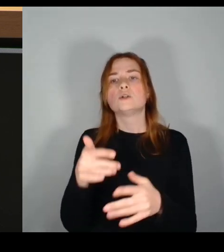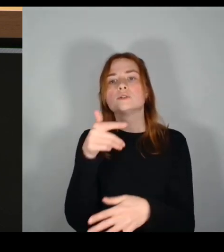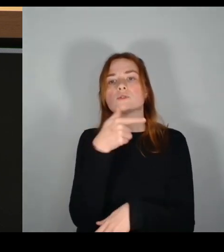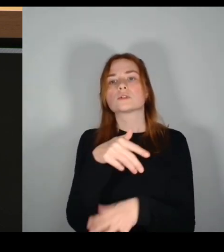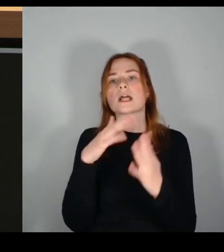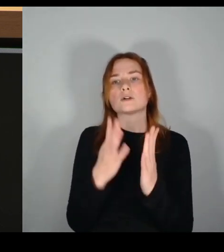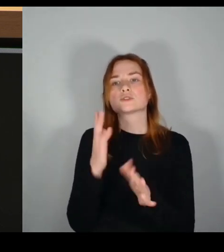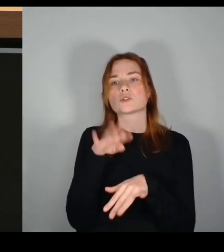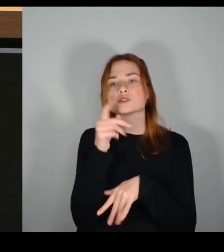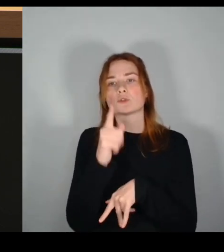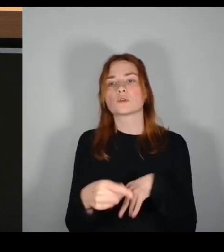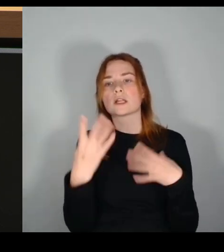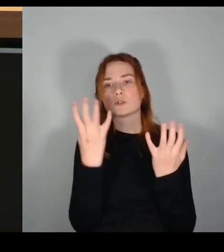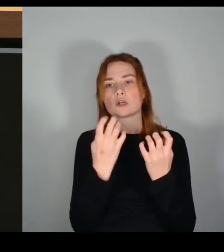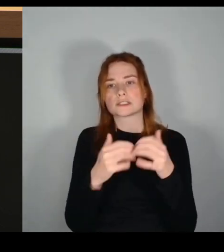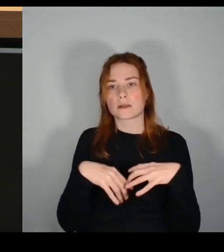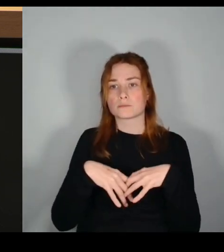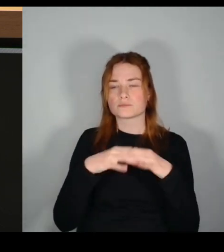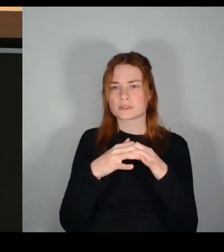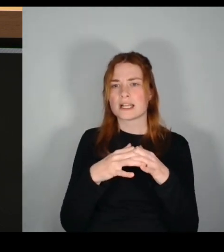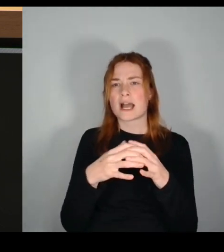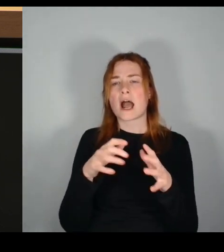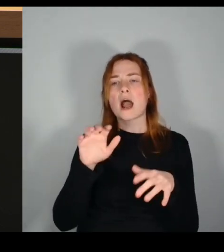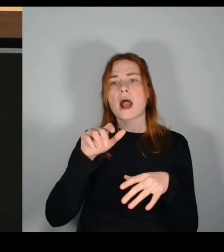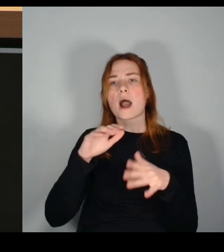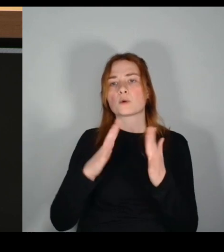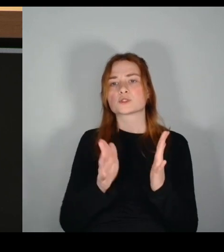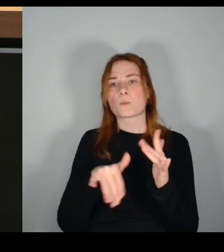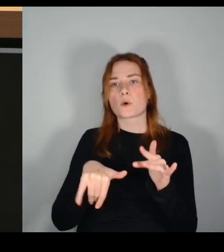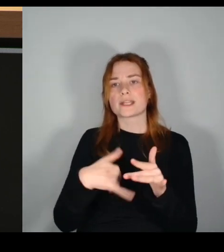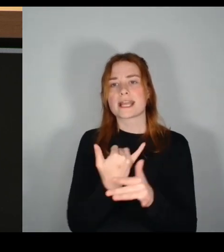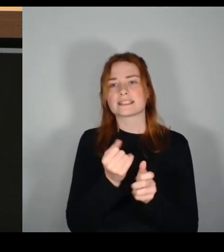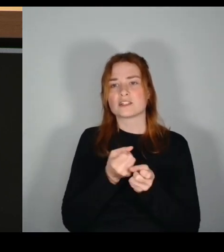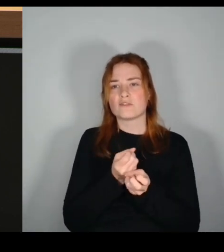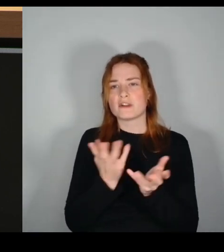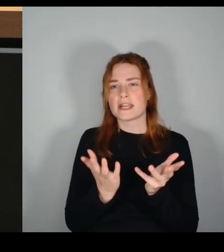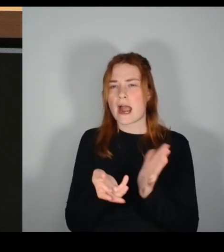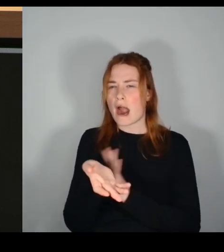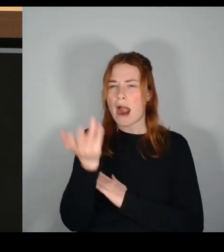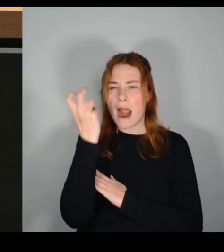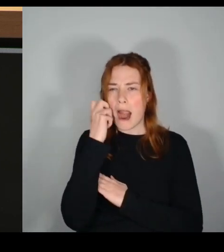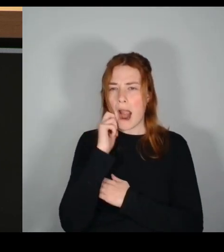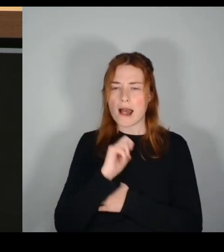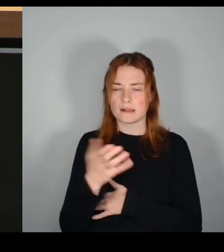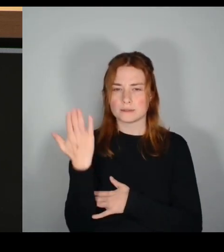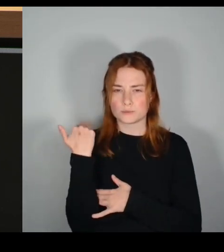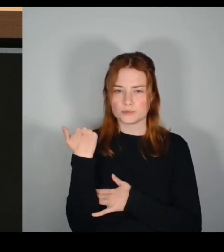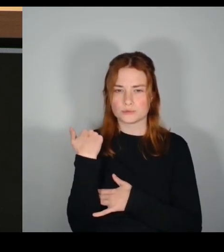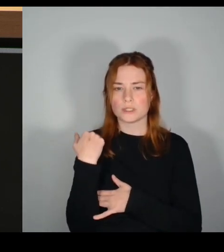Hier werden queere Menschen beraten und finden einen geschützten Raum. Einmal in der Woche veranstalten die Bewohnerinnen auch eine